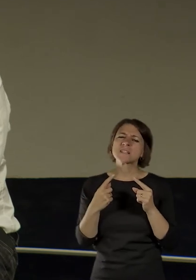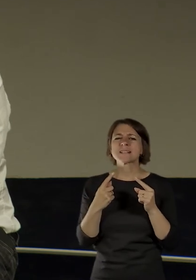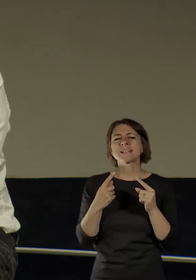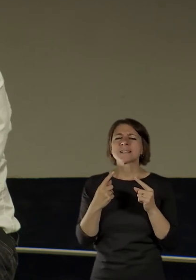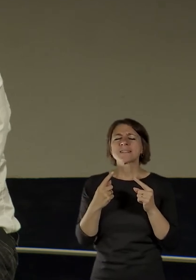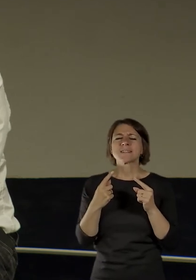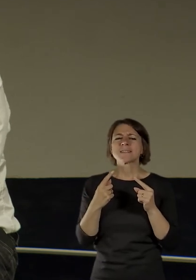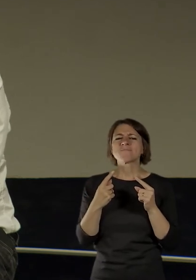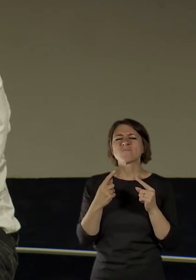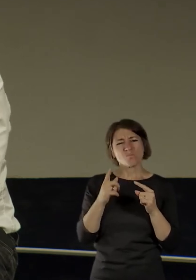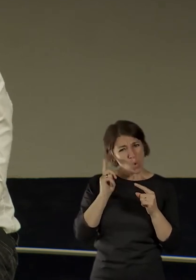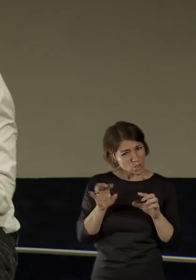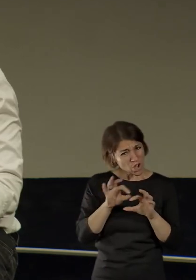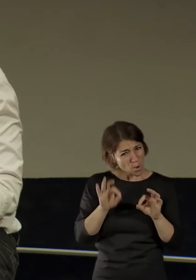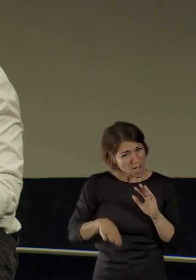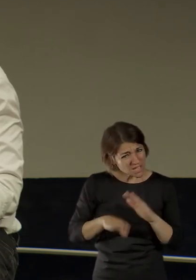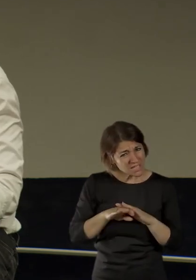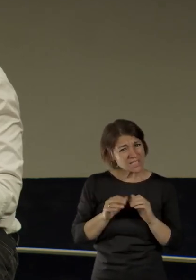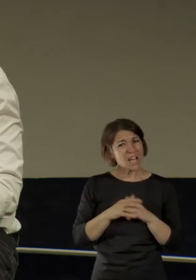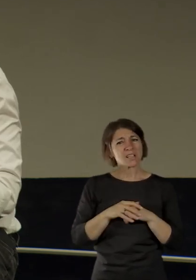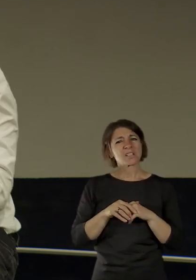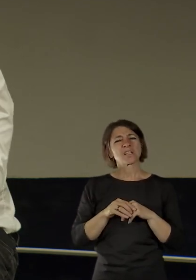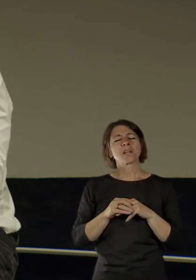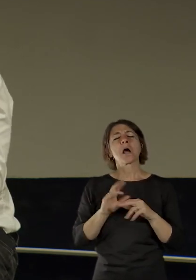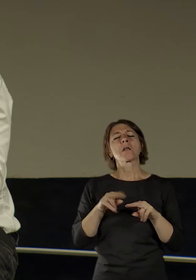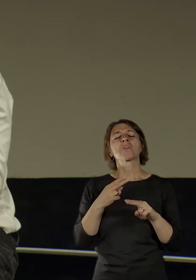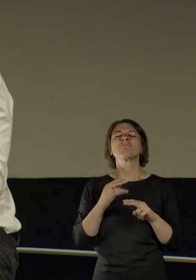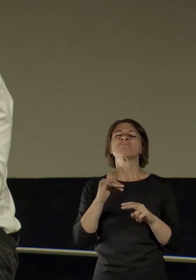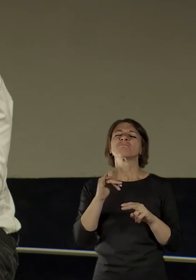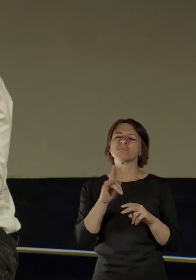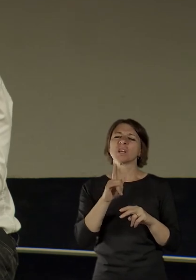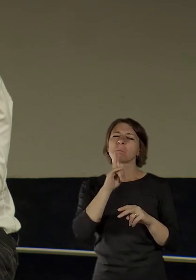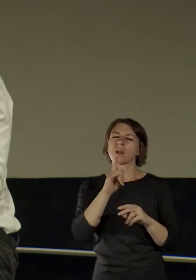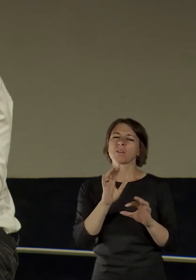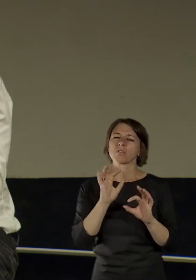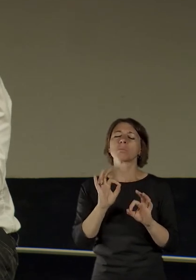že je dobrá a že si ji můžeme dohodnout. A teď chci říct hrozně důležitou věc.